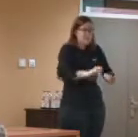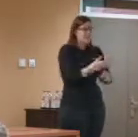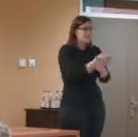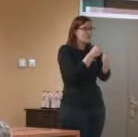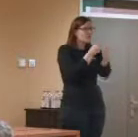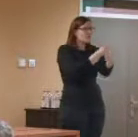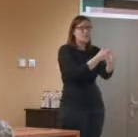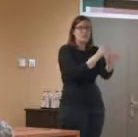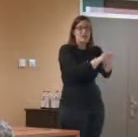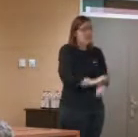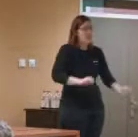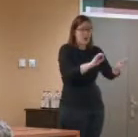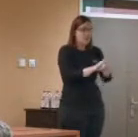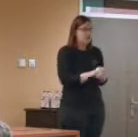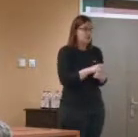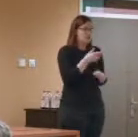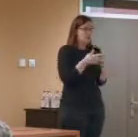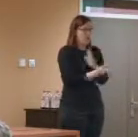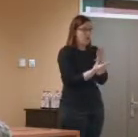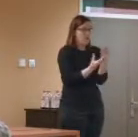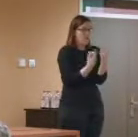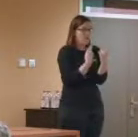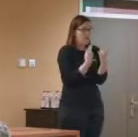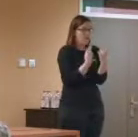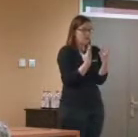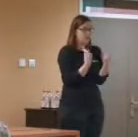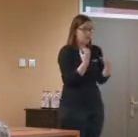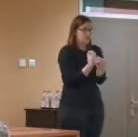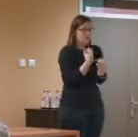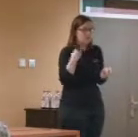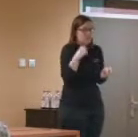quiero decirte que hay mucho trabajo por hacer, y que los pocos periodistas